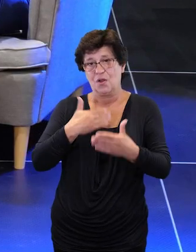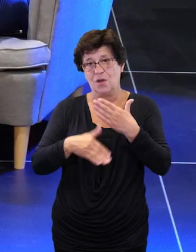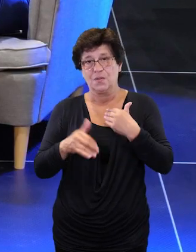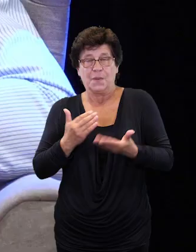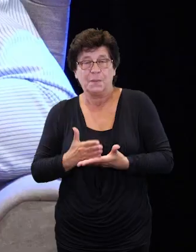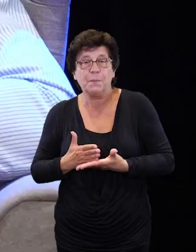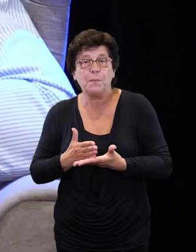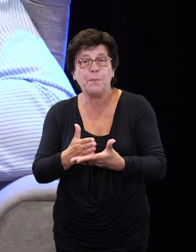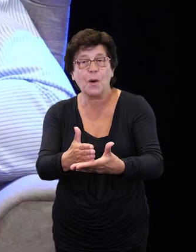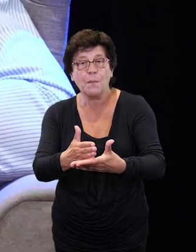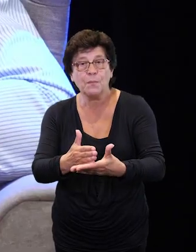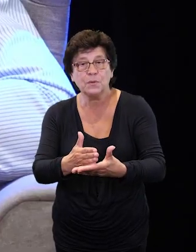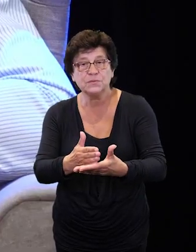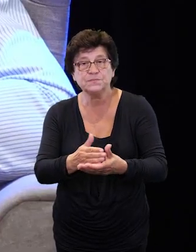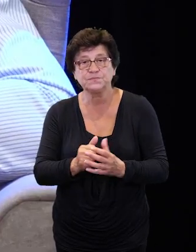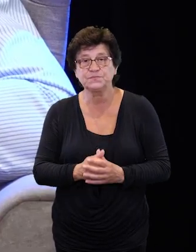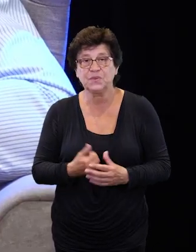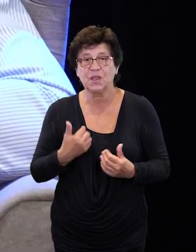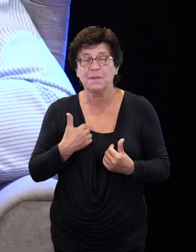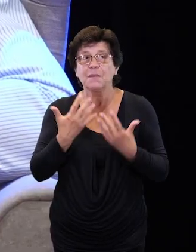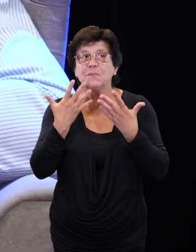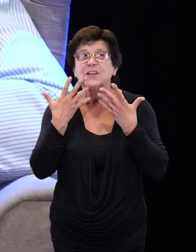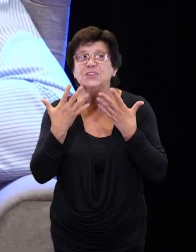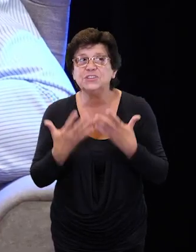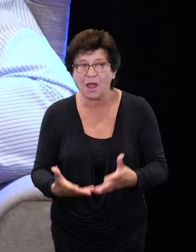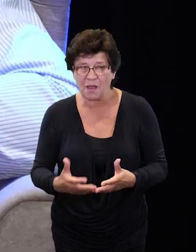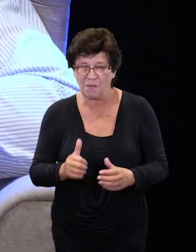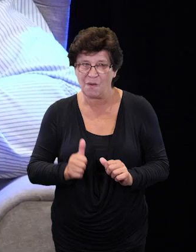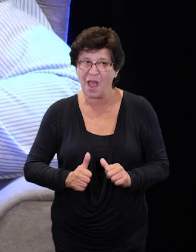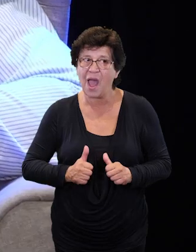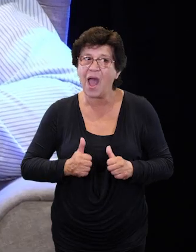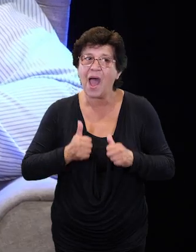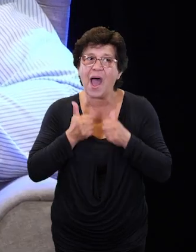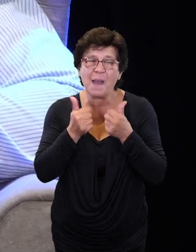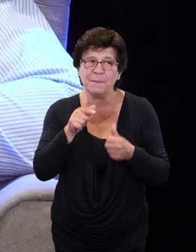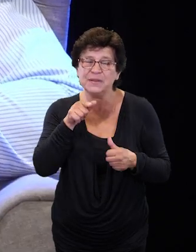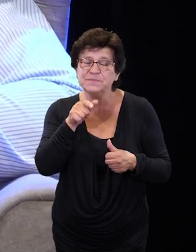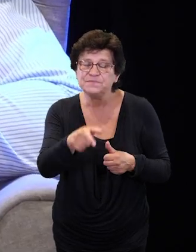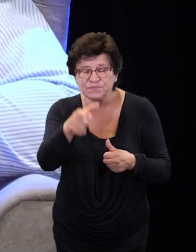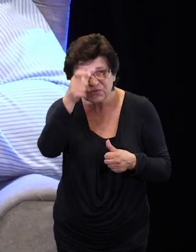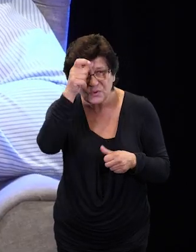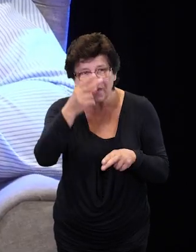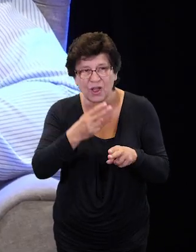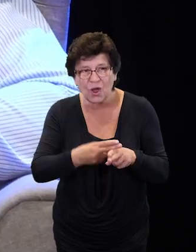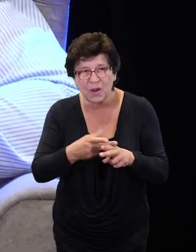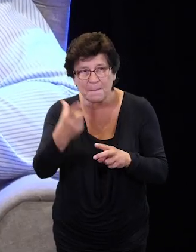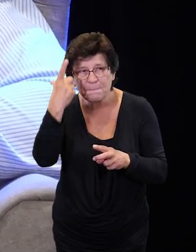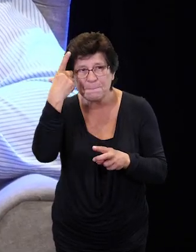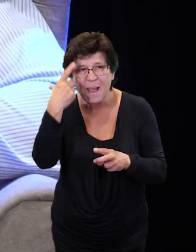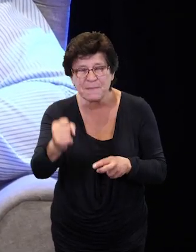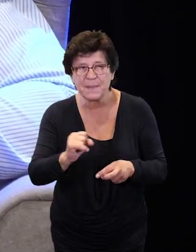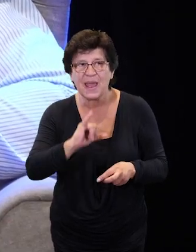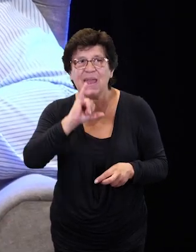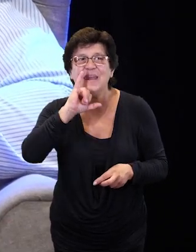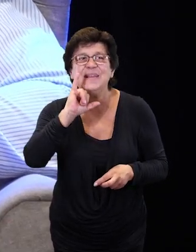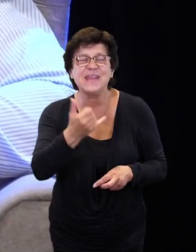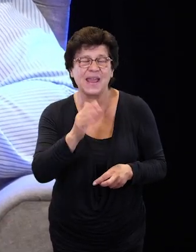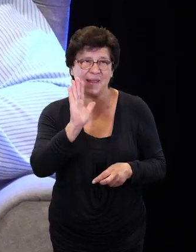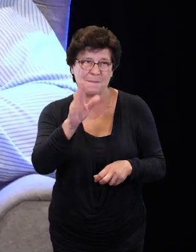Tylko i wyłącznie, żeby pacjent pamiętał chociaż leki swoje i objawy. I to już mi starczy. Dla mnie już jest super. Jak pamięta leki i objawy, to już w ogóle jest wspaniale.